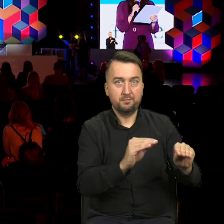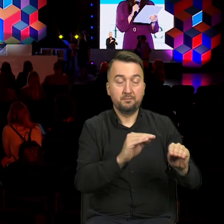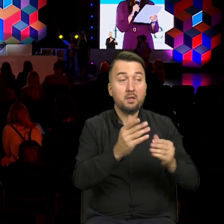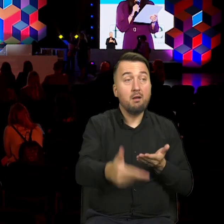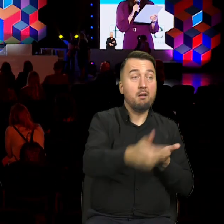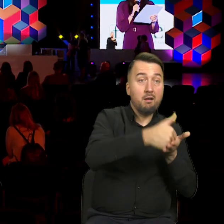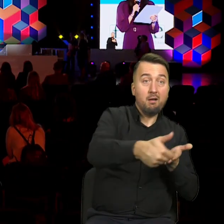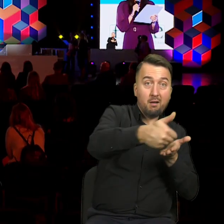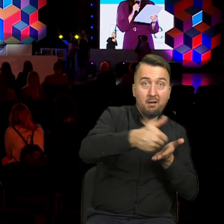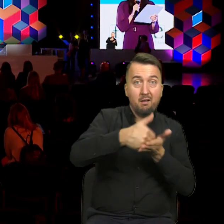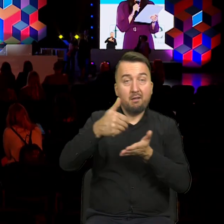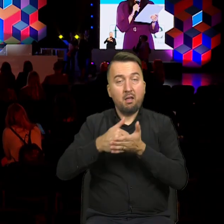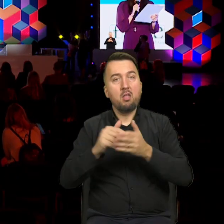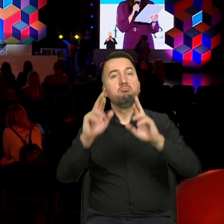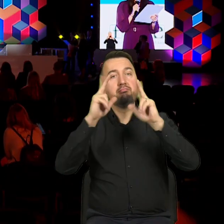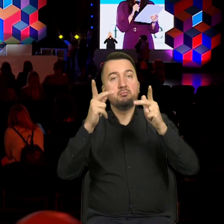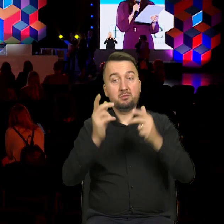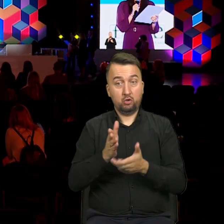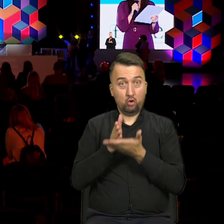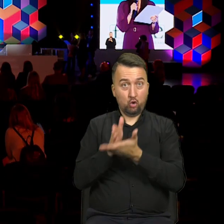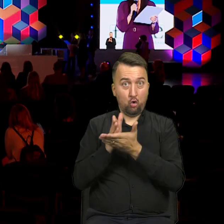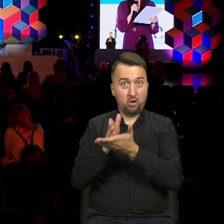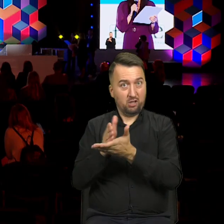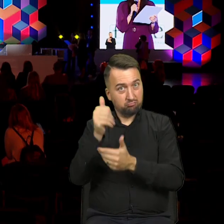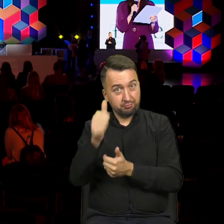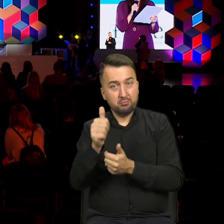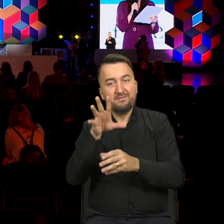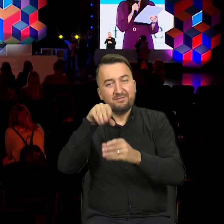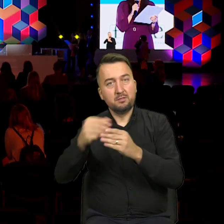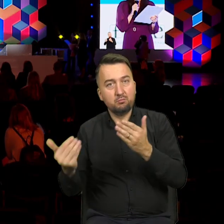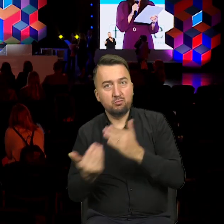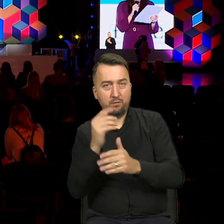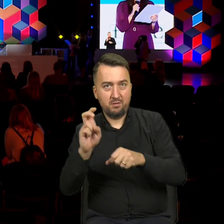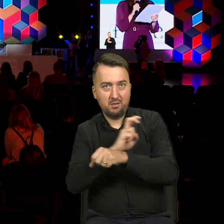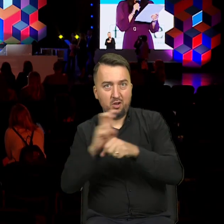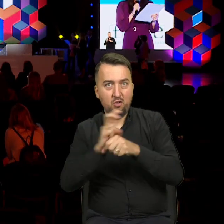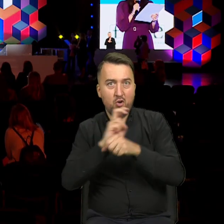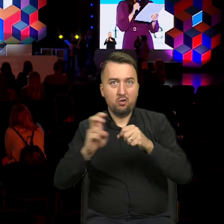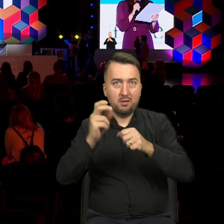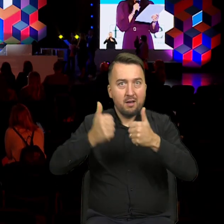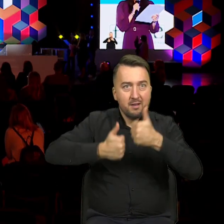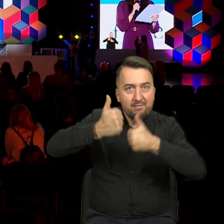i 34 krajowych centrów Euroguidance w całej Europie. Gorąca prośba, aby to,